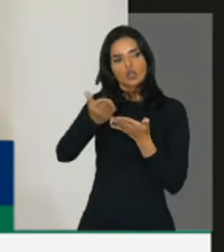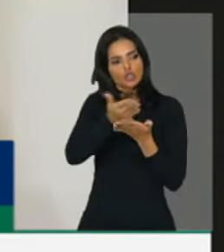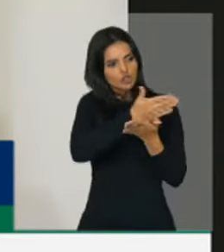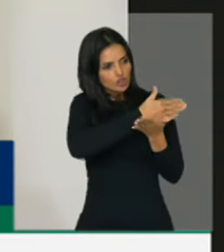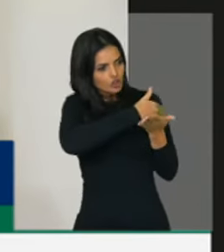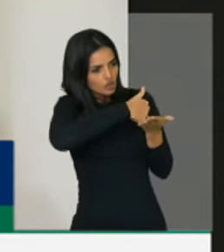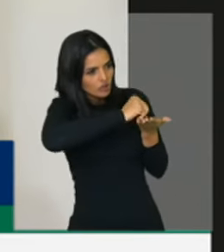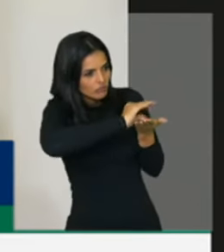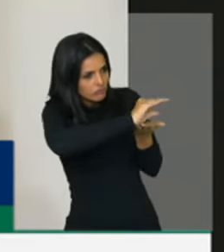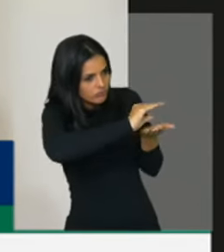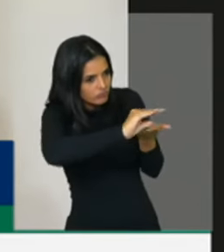OS SEUS LIDERADOS, ISSO ACONTECE MUITO, INFELIZMENTE,